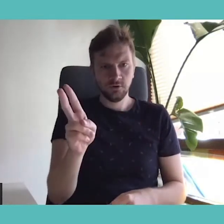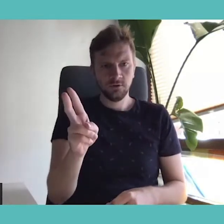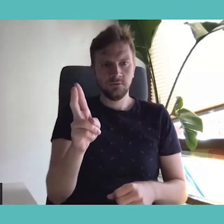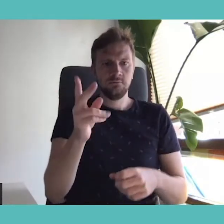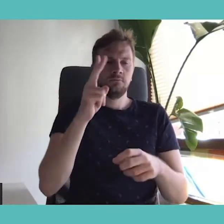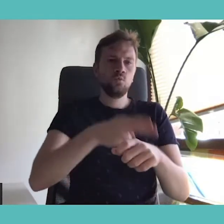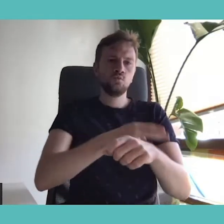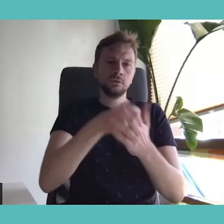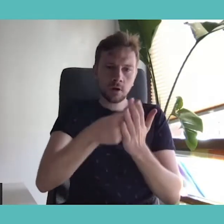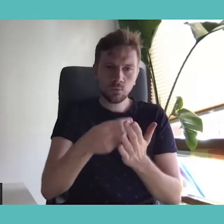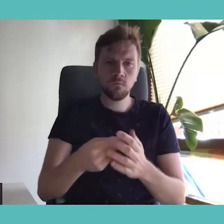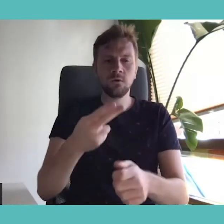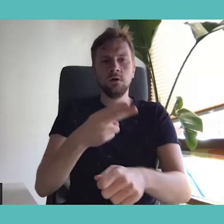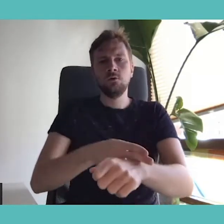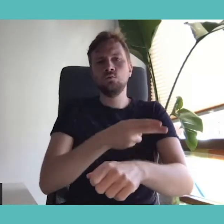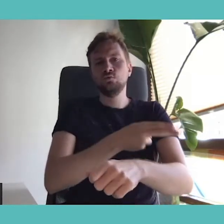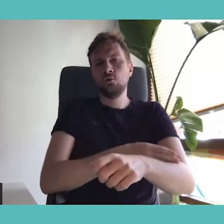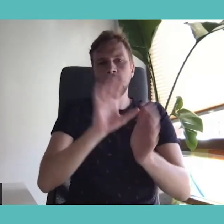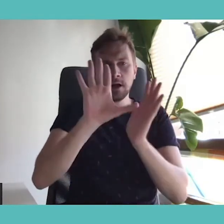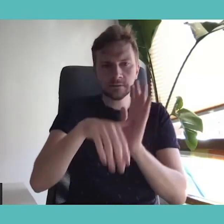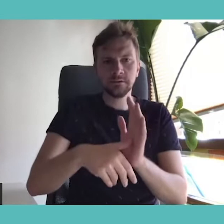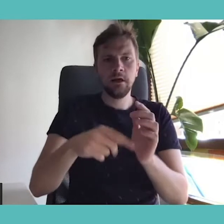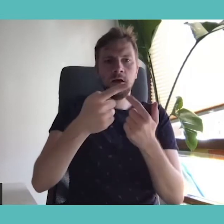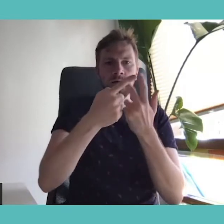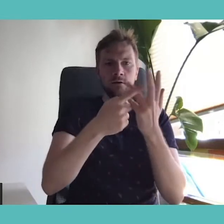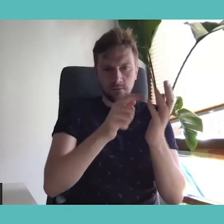W urzędach skarbowych, miejskich i innych.